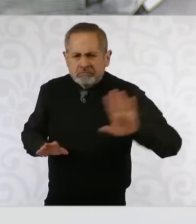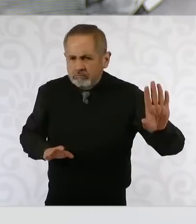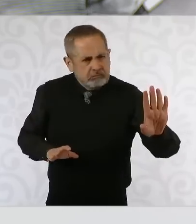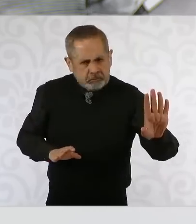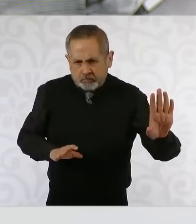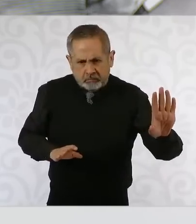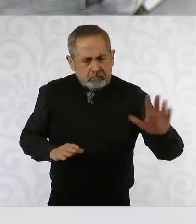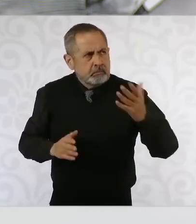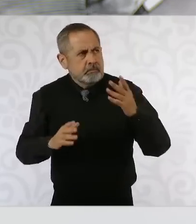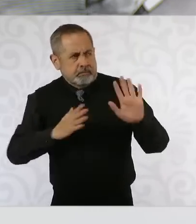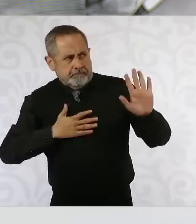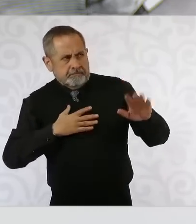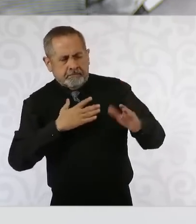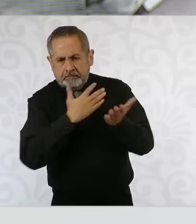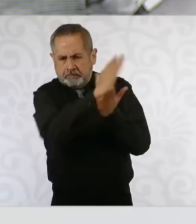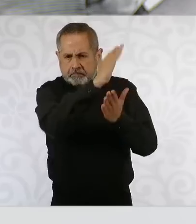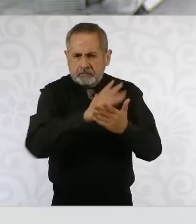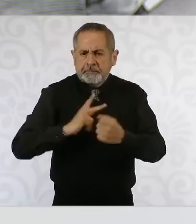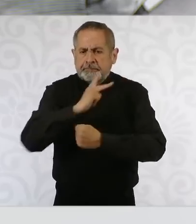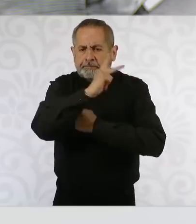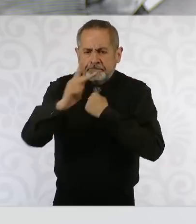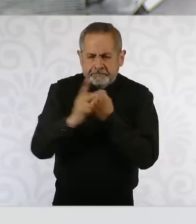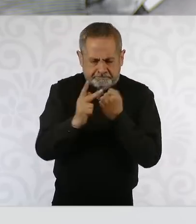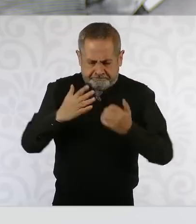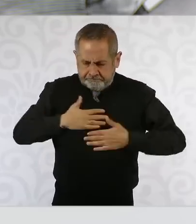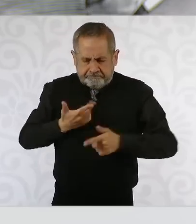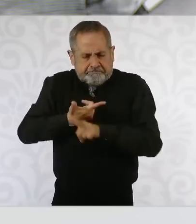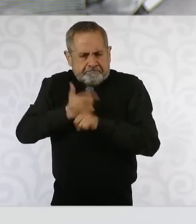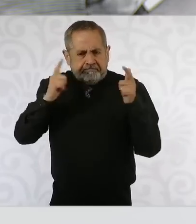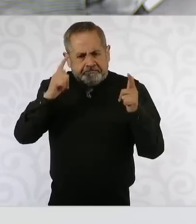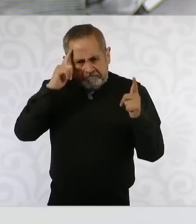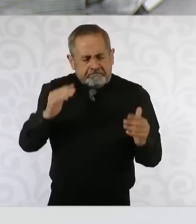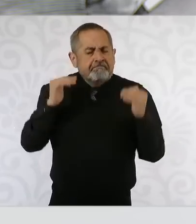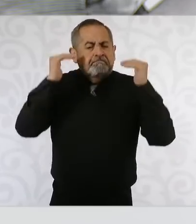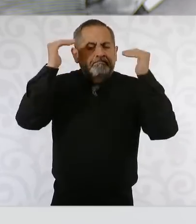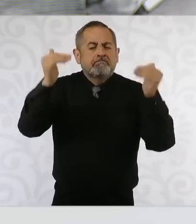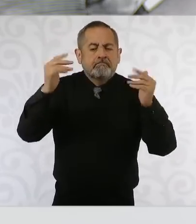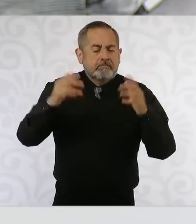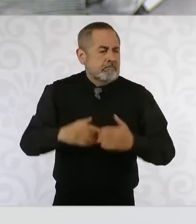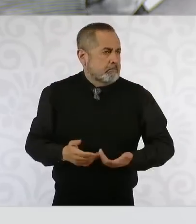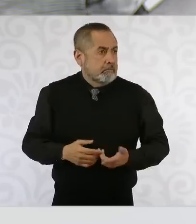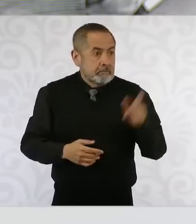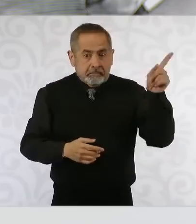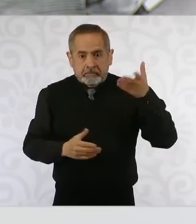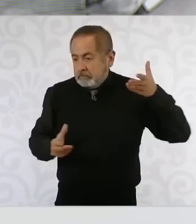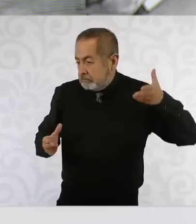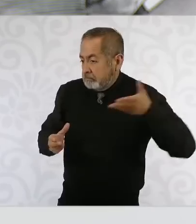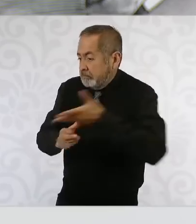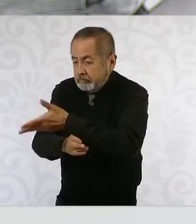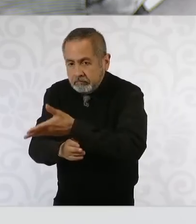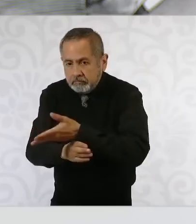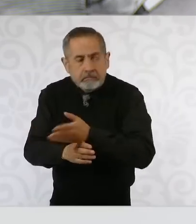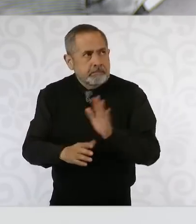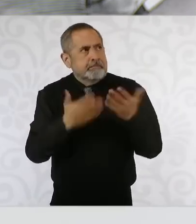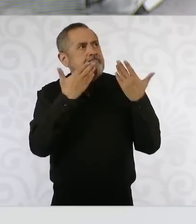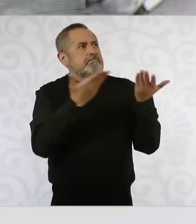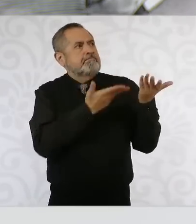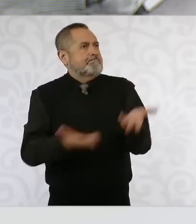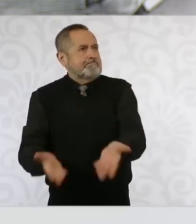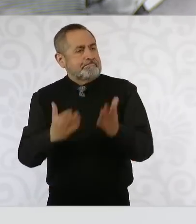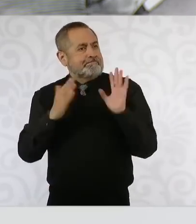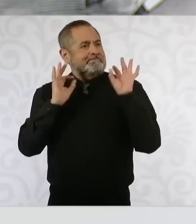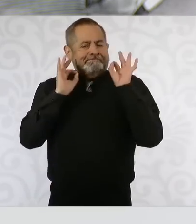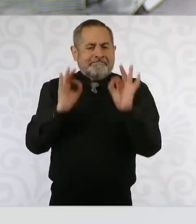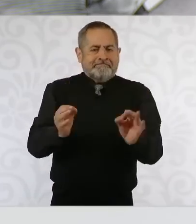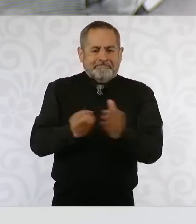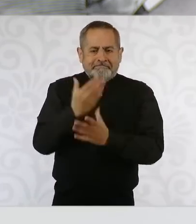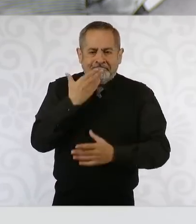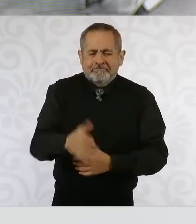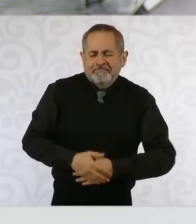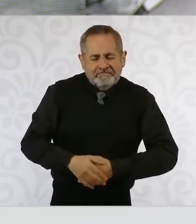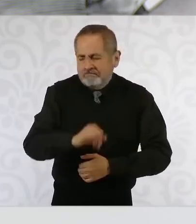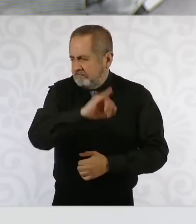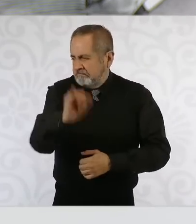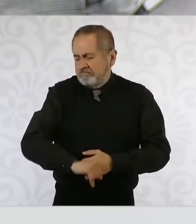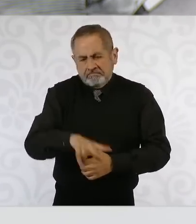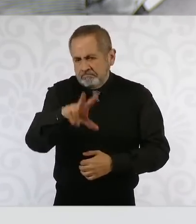soberano y segundo no siempre dejan Eh buenas cosas bueno Nunca dejan buenas cosas cuando hay